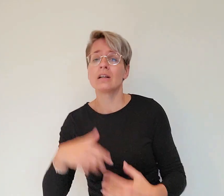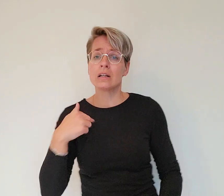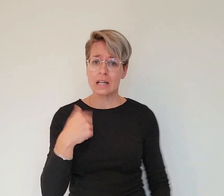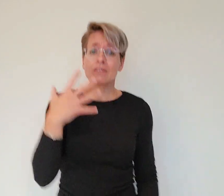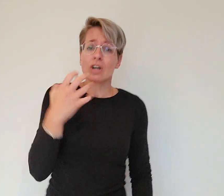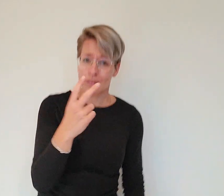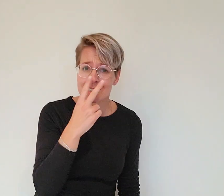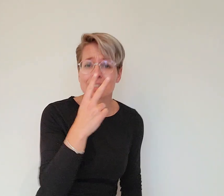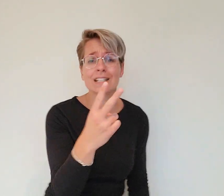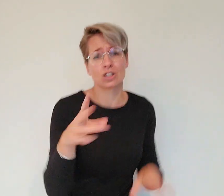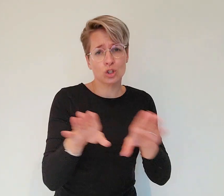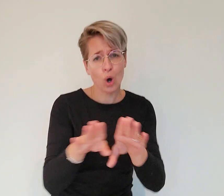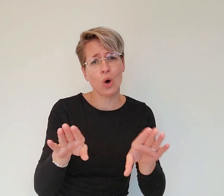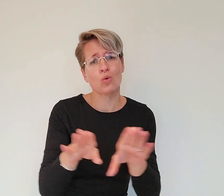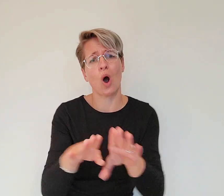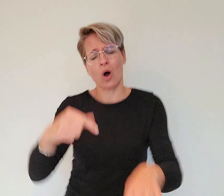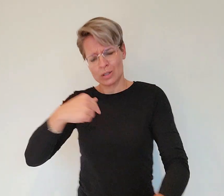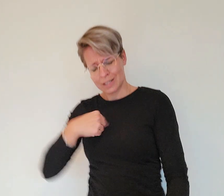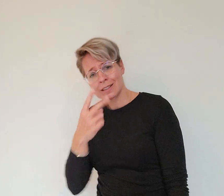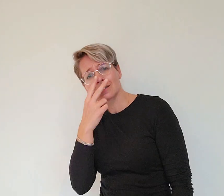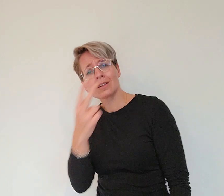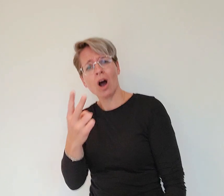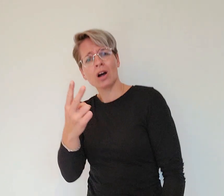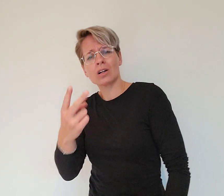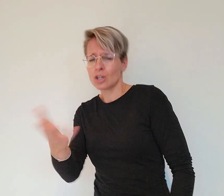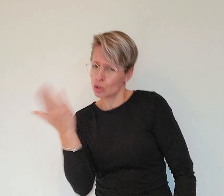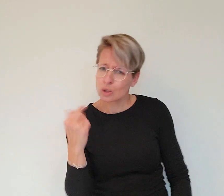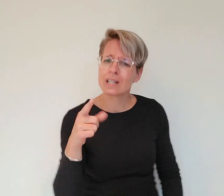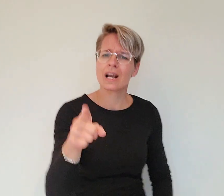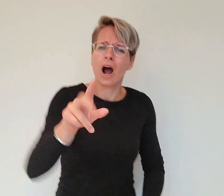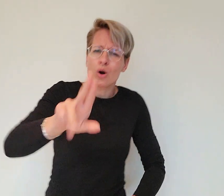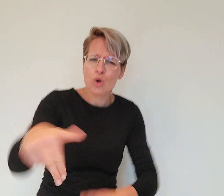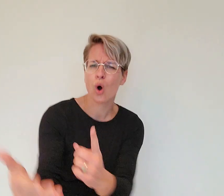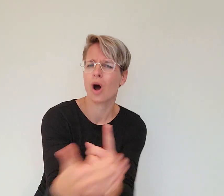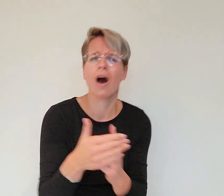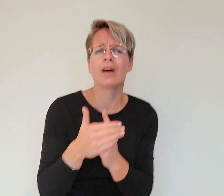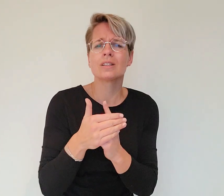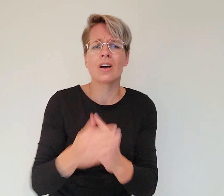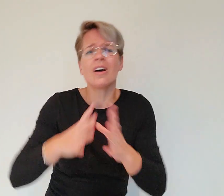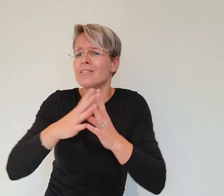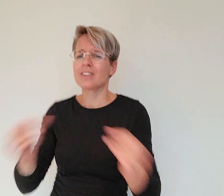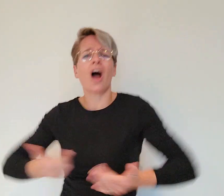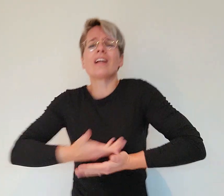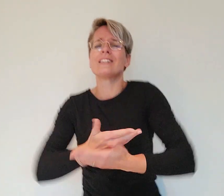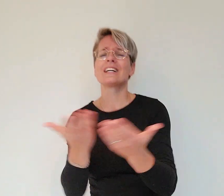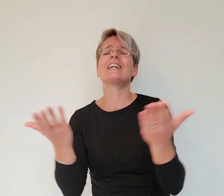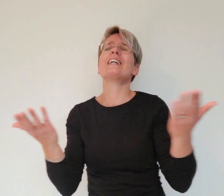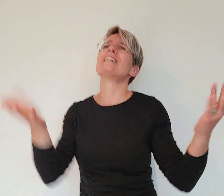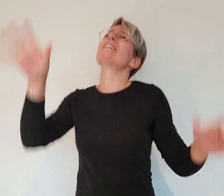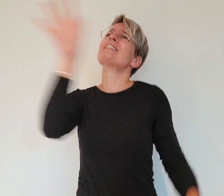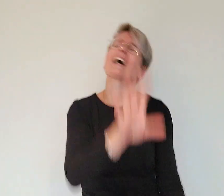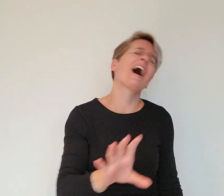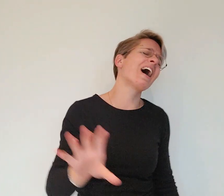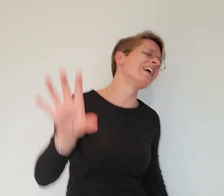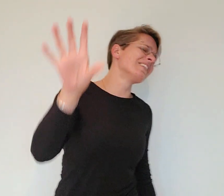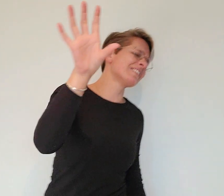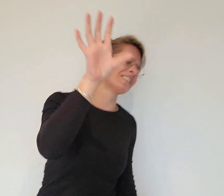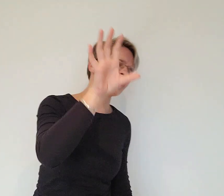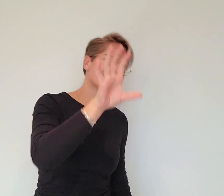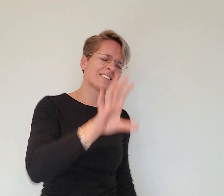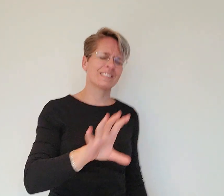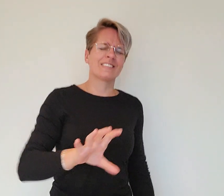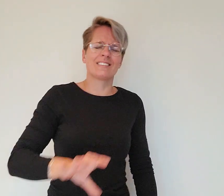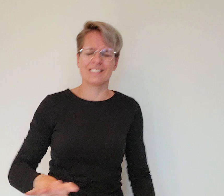Ik wil weer zien zoals ik zag, toen ik jou nog had Want alles is grijs